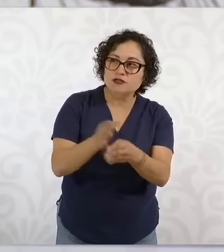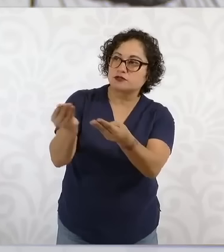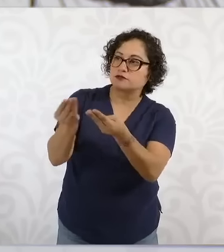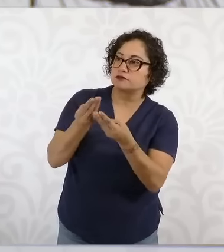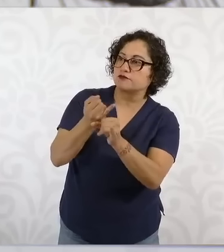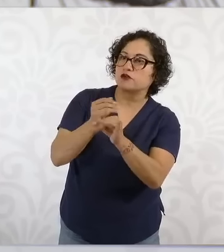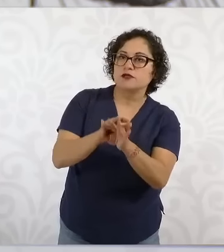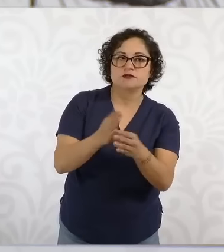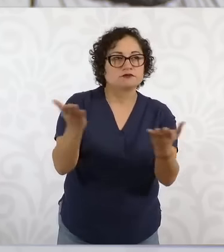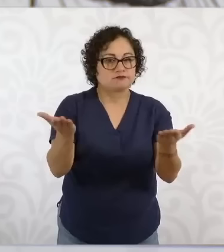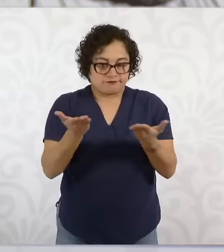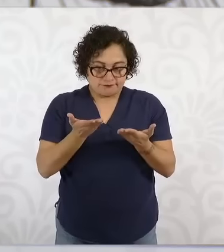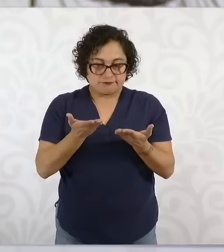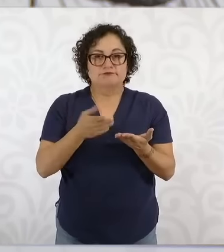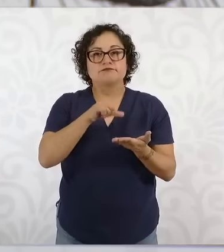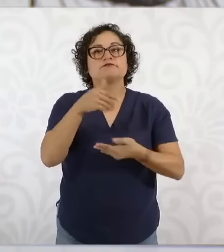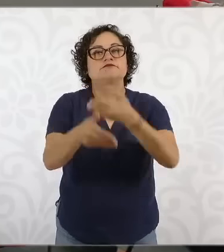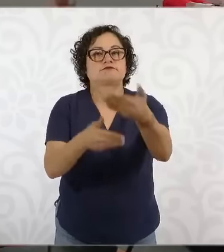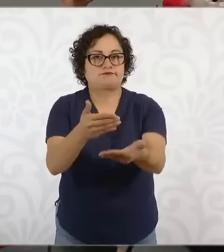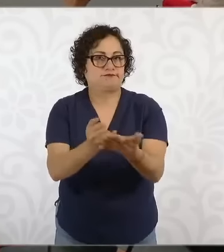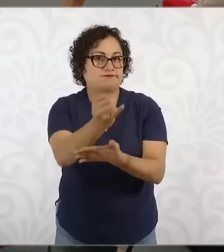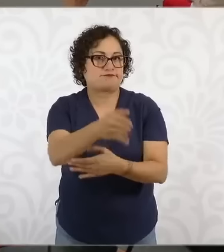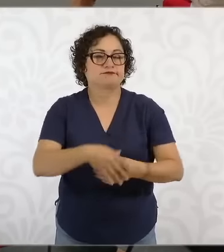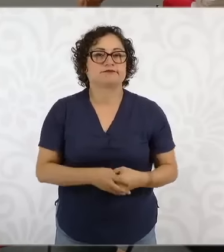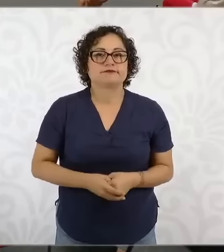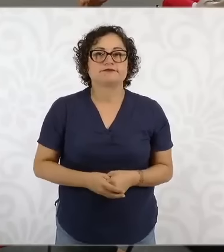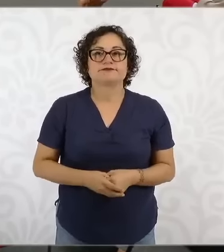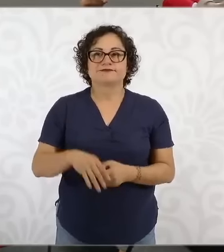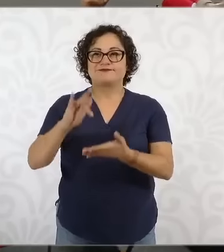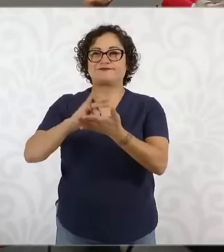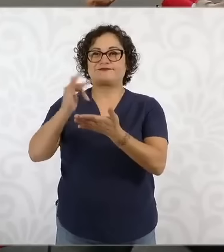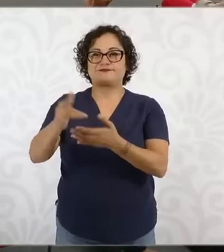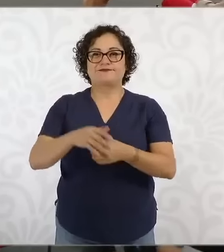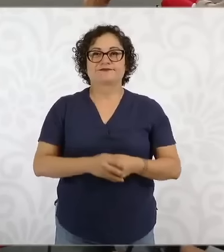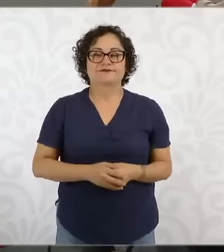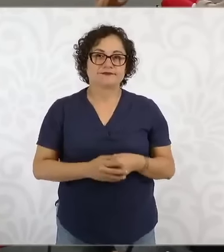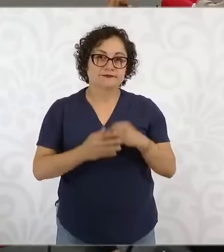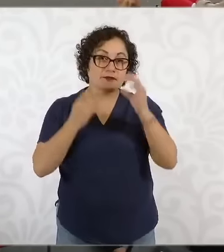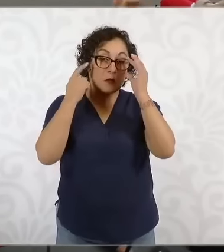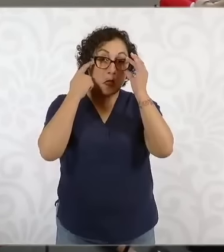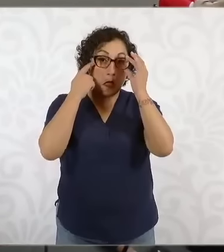seguiremos adelante. Gracias, presidenta. Sí, vamos este a ver acá sobre el tema.